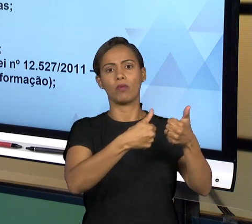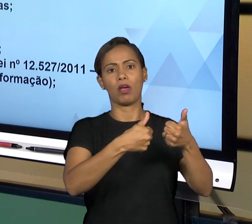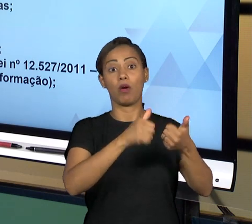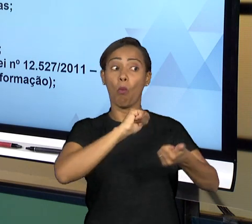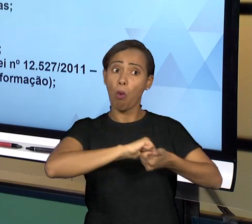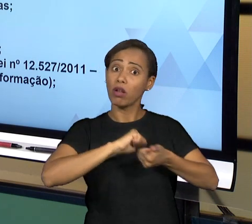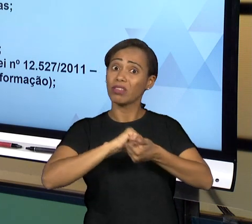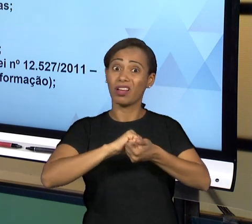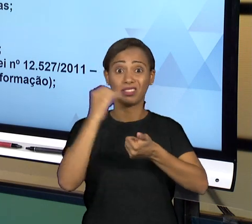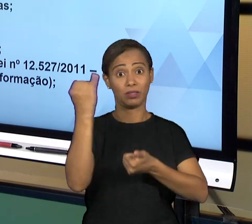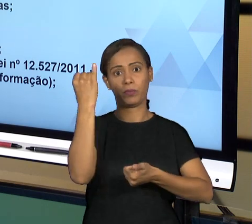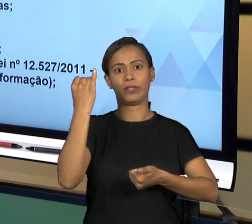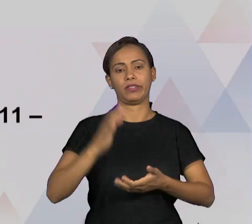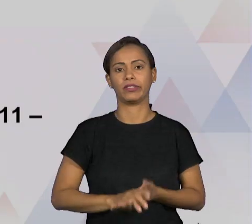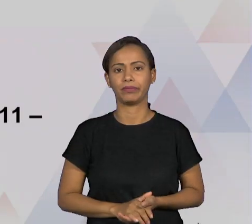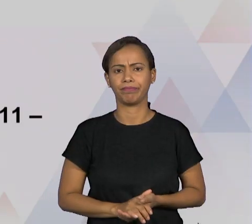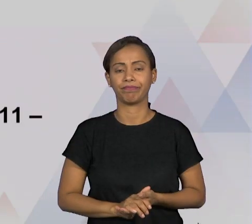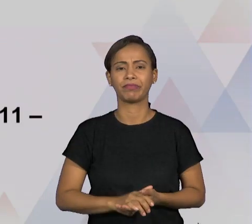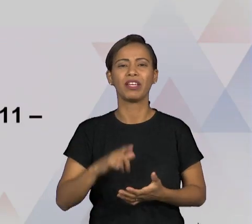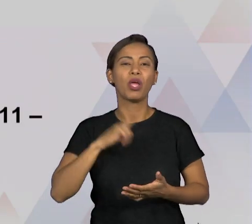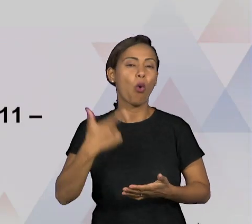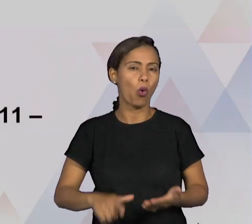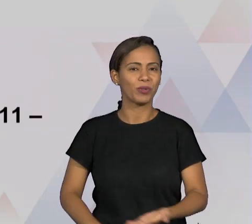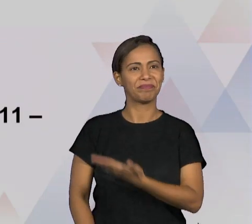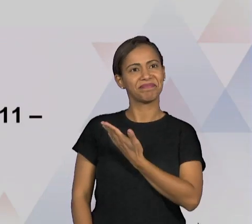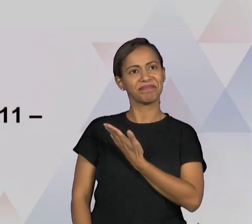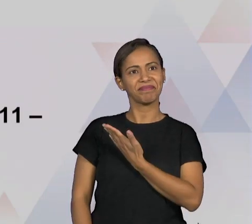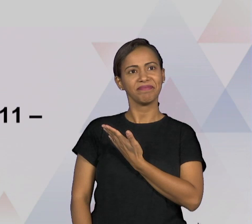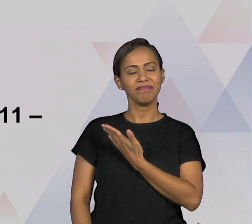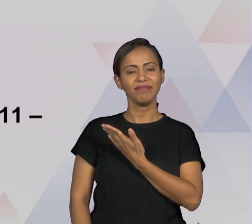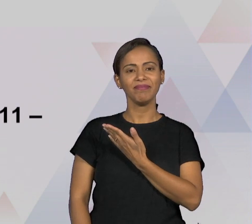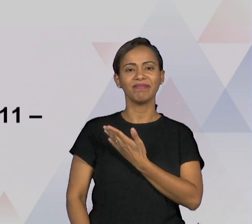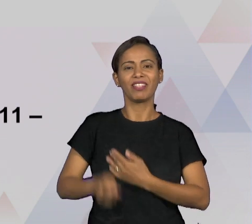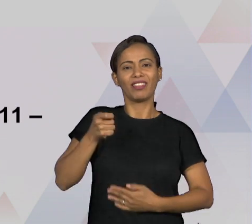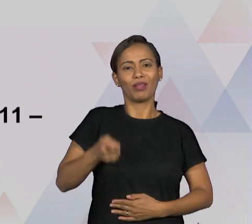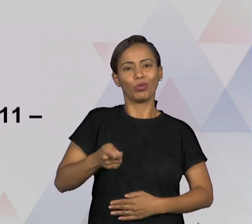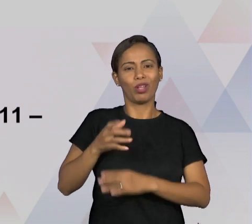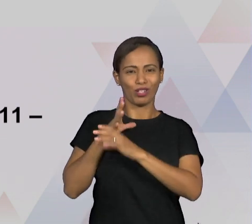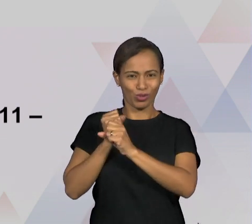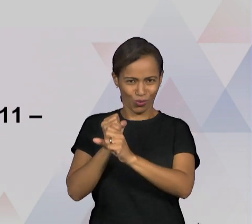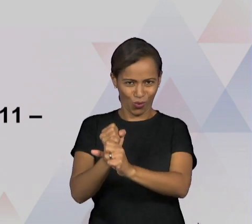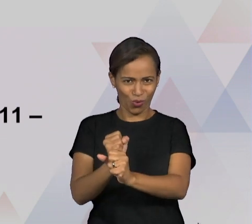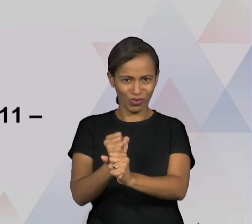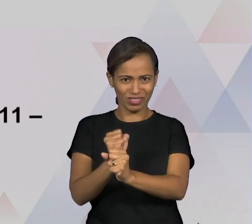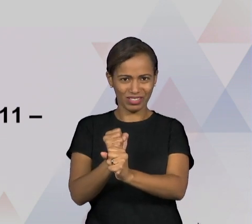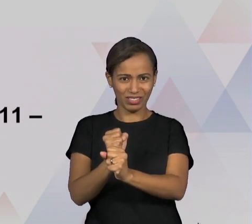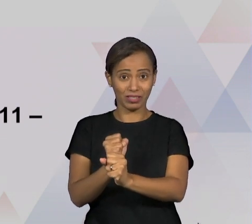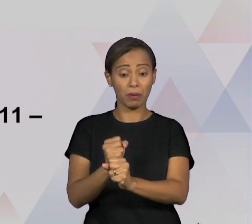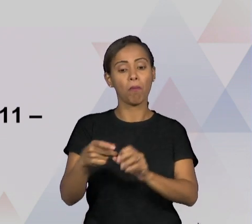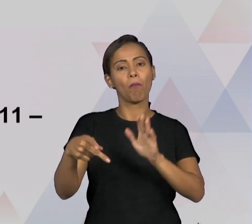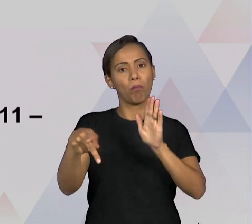TRIBUNAIS DE CONTAS QUE VÃO ATUAR COMO MEMBRO DO PODER LEGISLATIVO, AS CONTROLADORIAS E